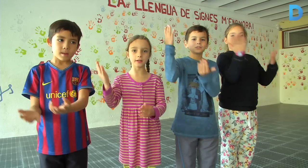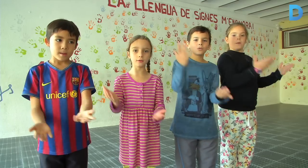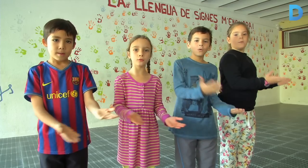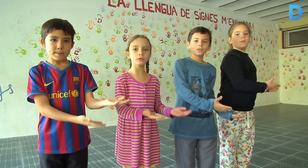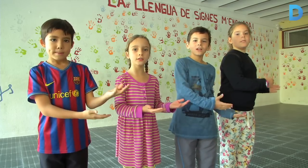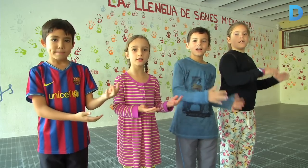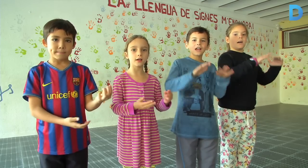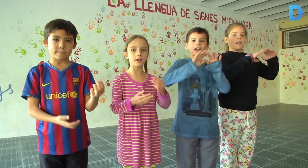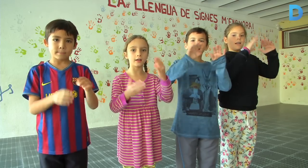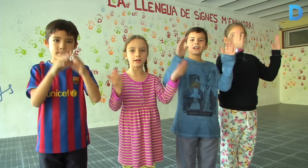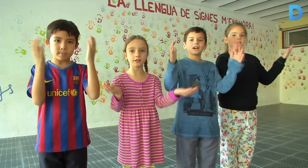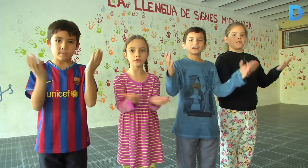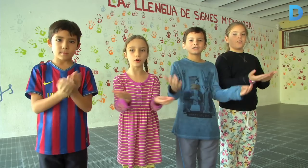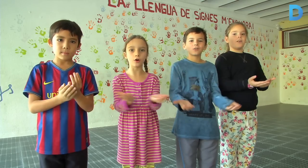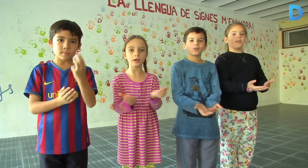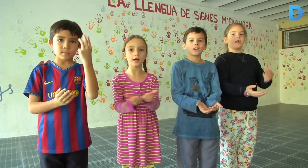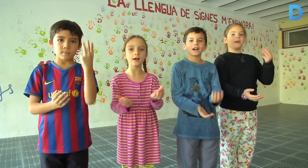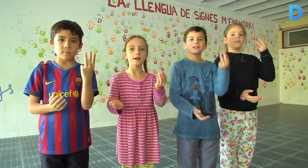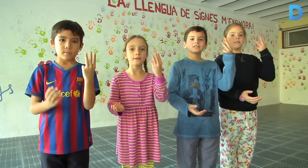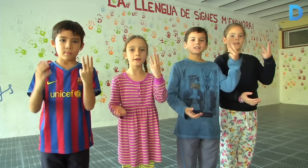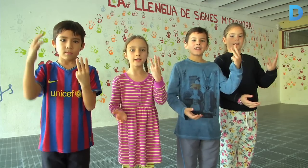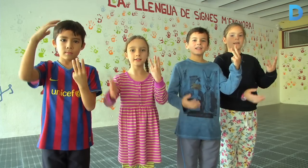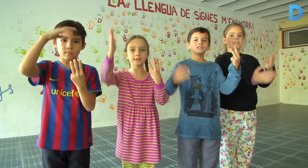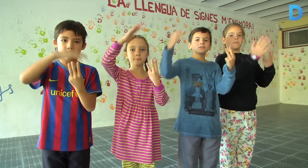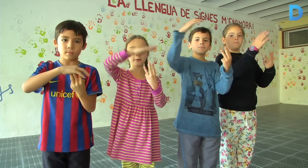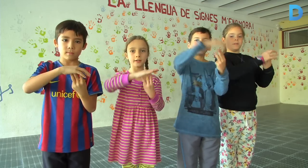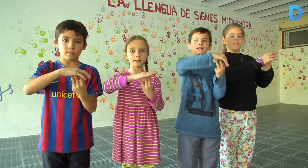Bienvenidos a la escuela Tres Pins.